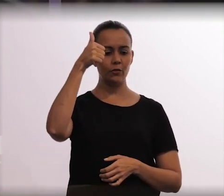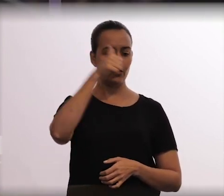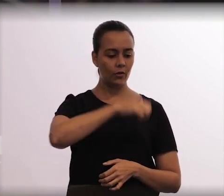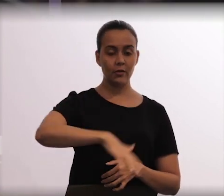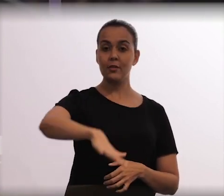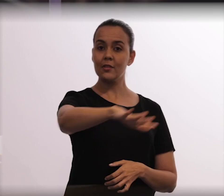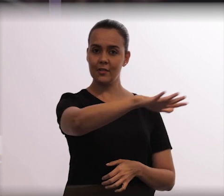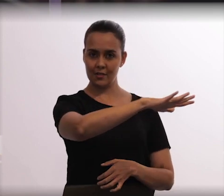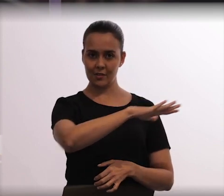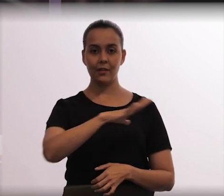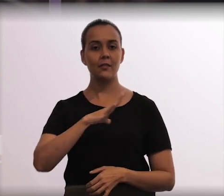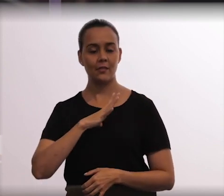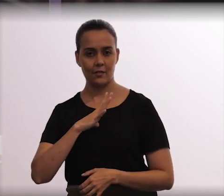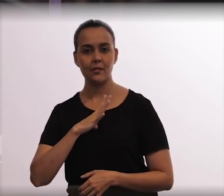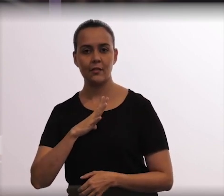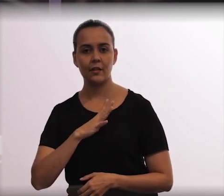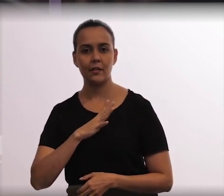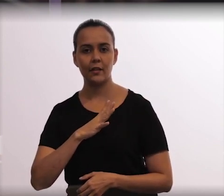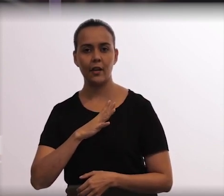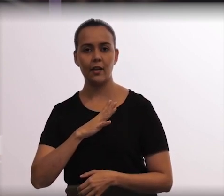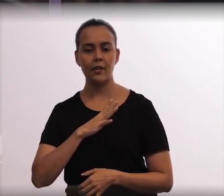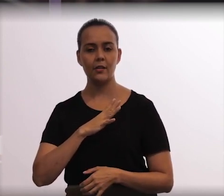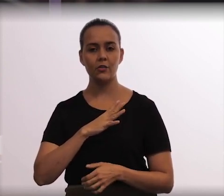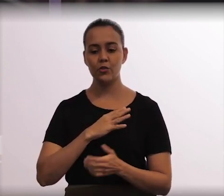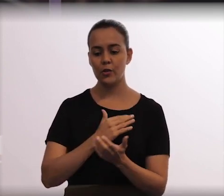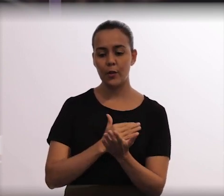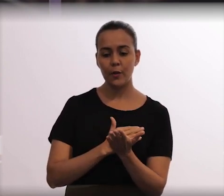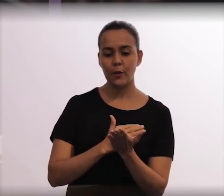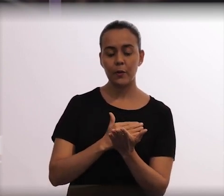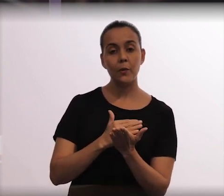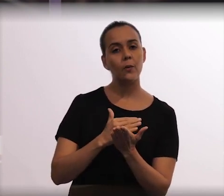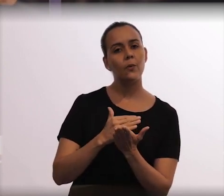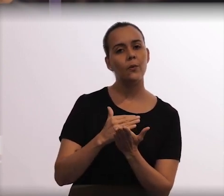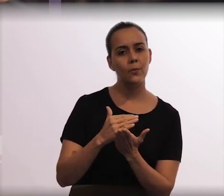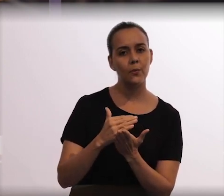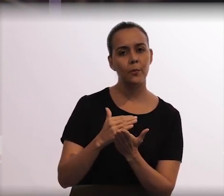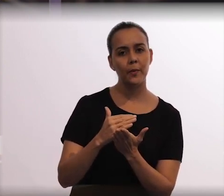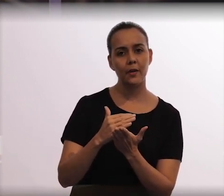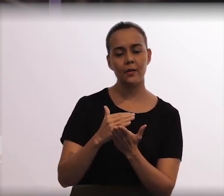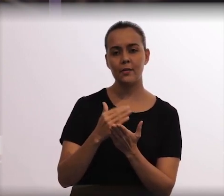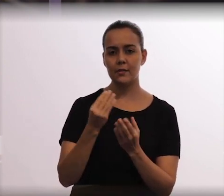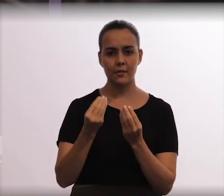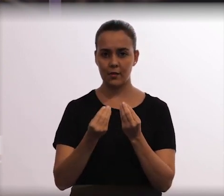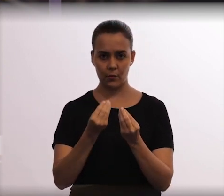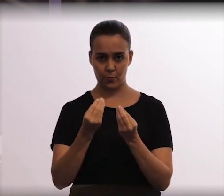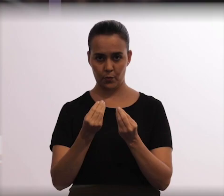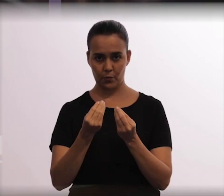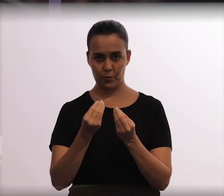de situações onde prevalece um equilíbrio das três forças.